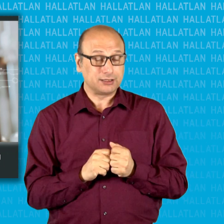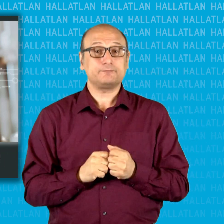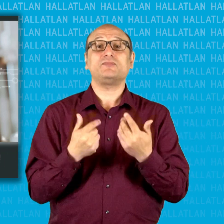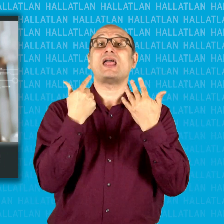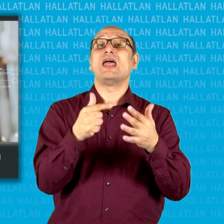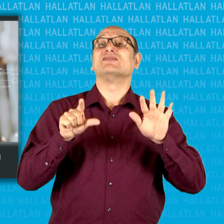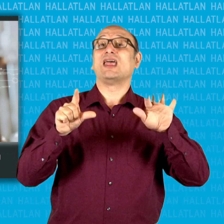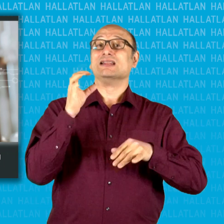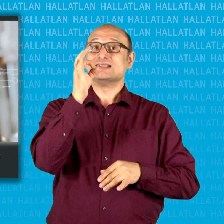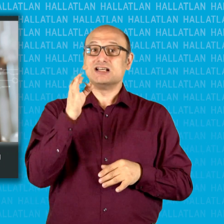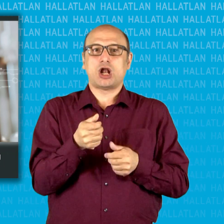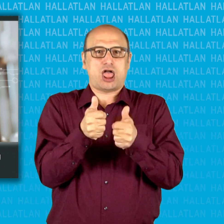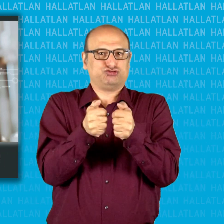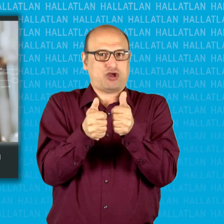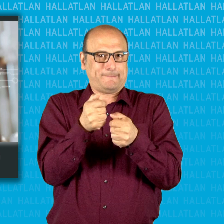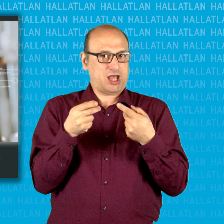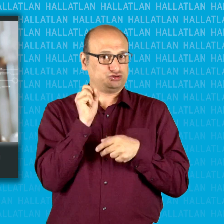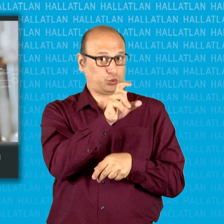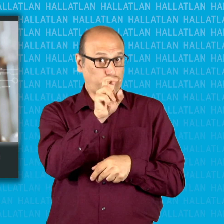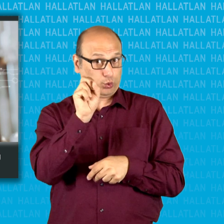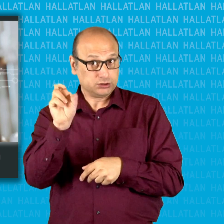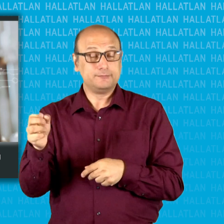a megkérdezettek 77%-a szöveges üzenetek küldésére,